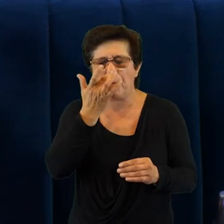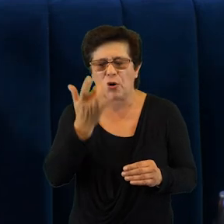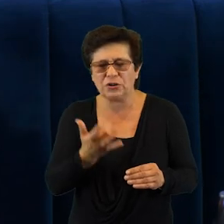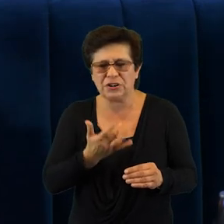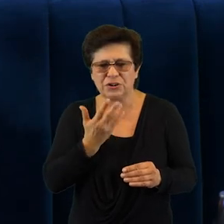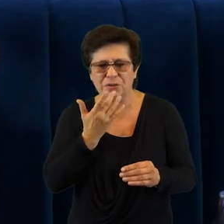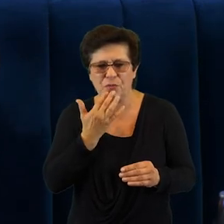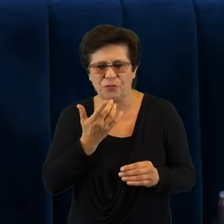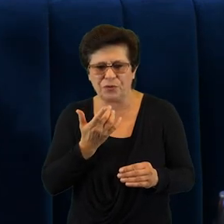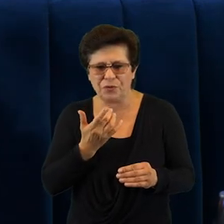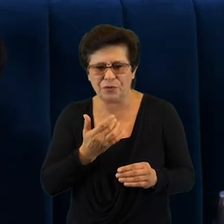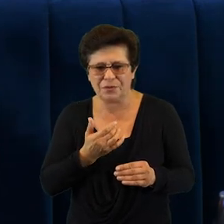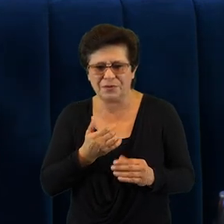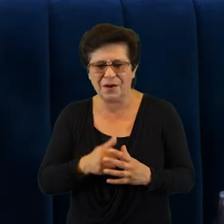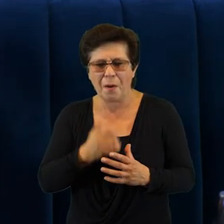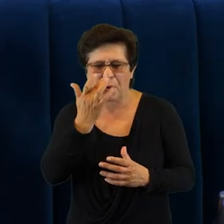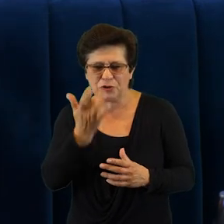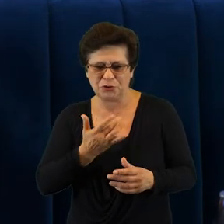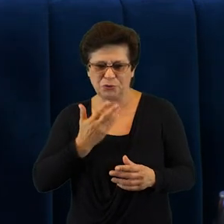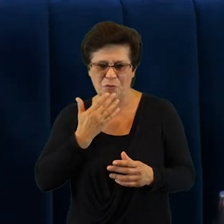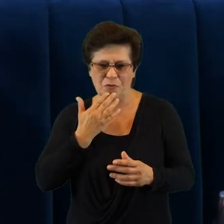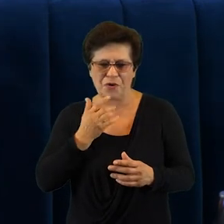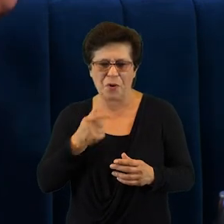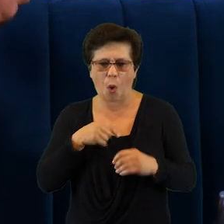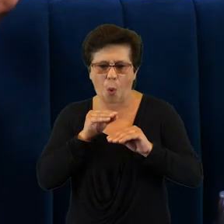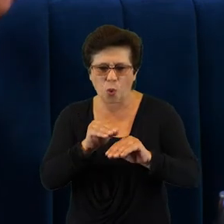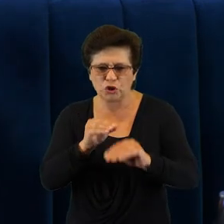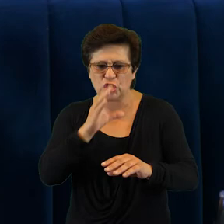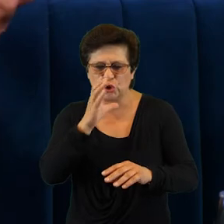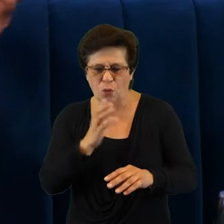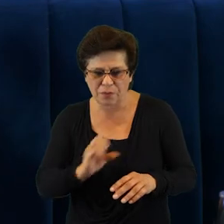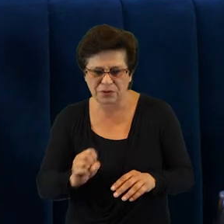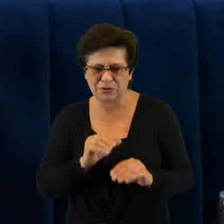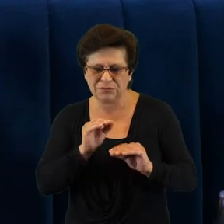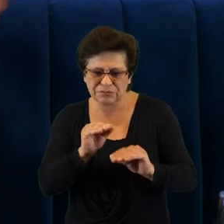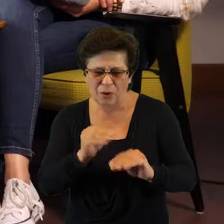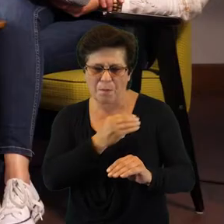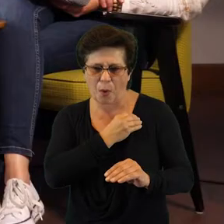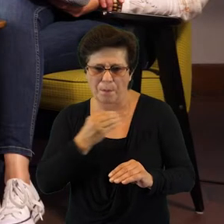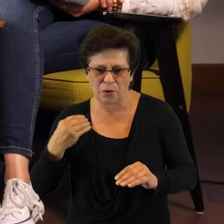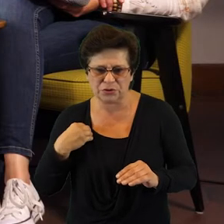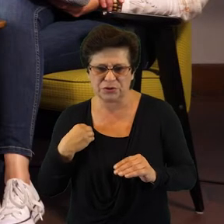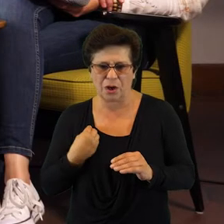"Proszę państwa" [phosze panstwa] na przykład, jak zaczynał swój występ. On: "Nie mówi się proszę państwa, mówi się"...